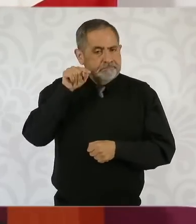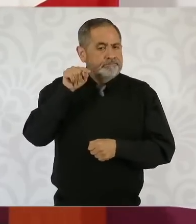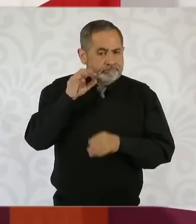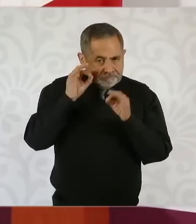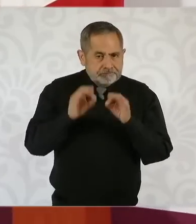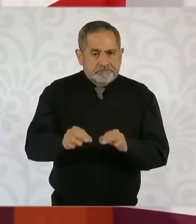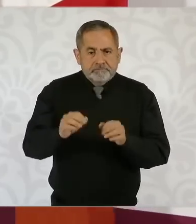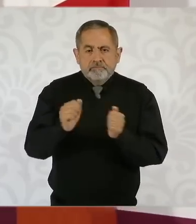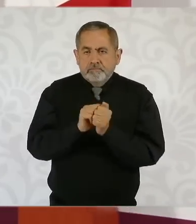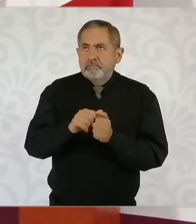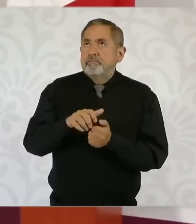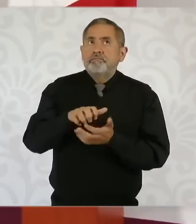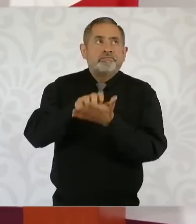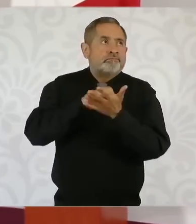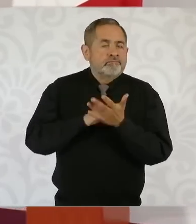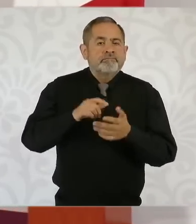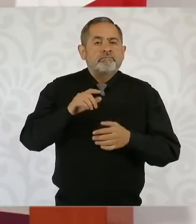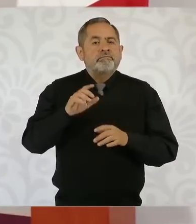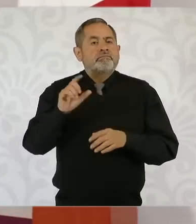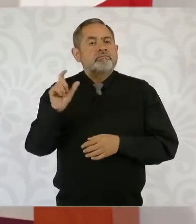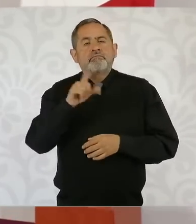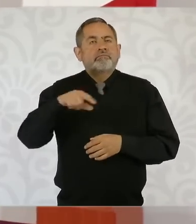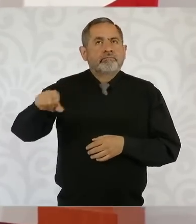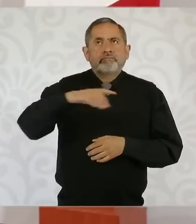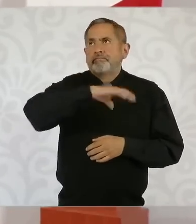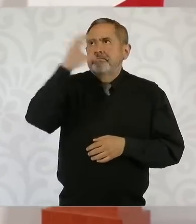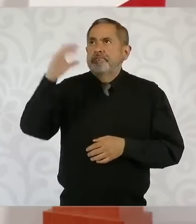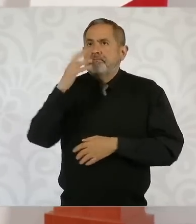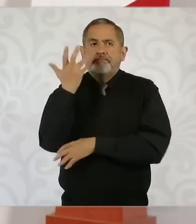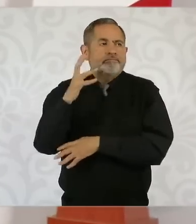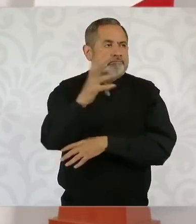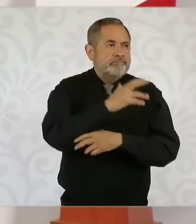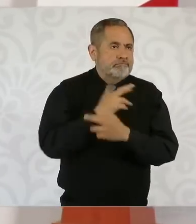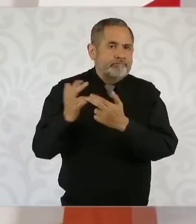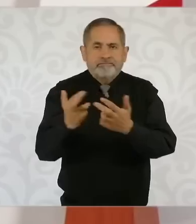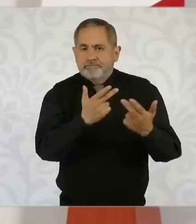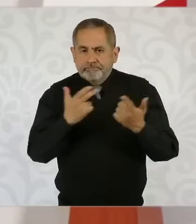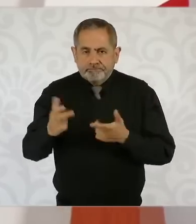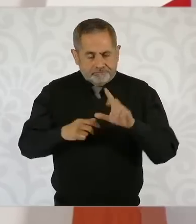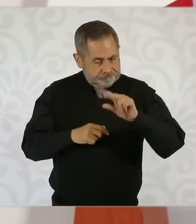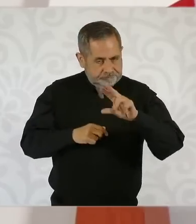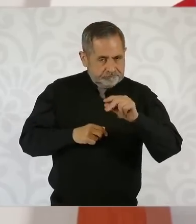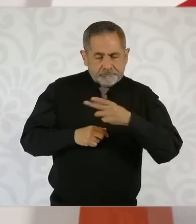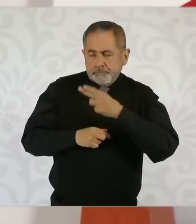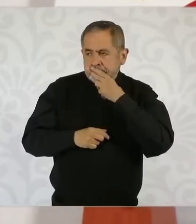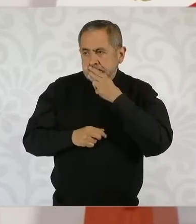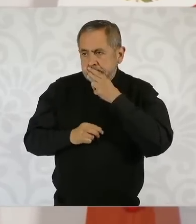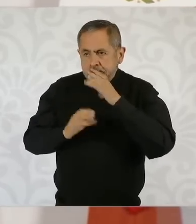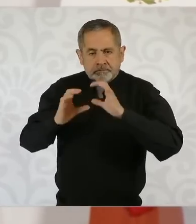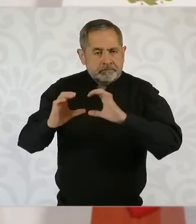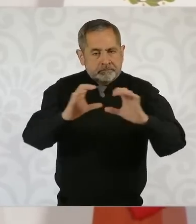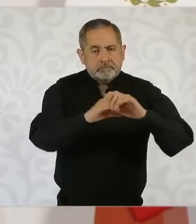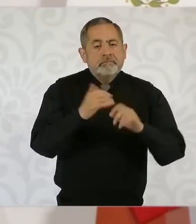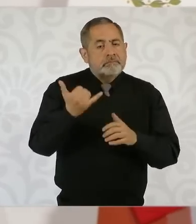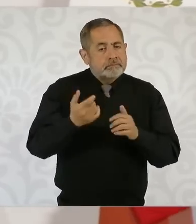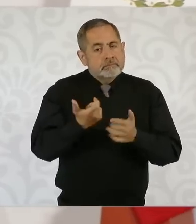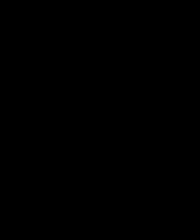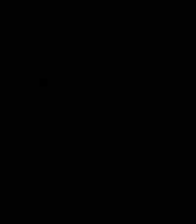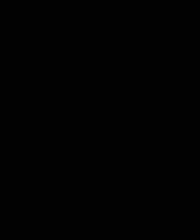impactos ambientales que permita industrializar generar empleos bien pagados etcétera etcétera